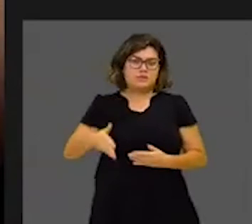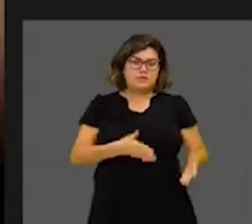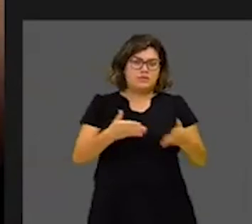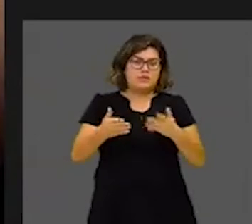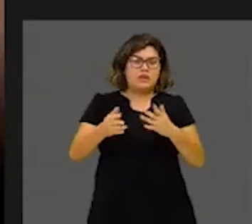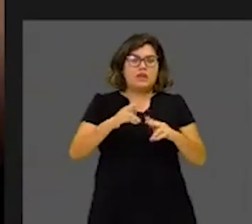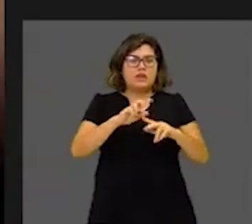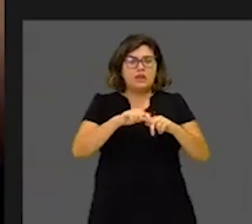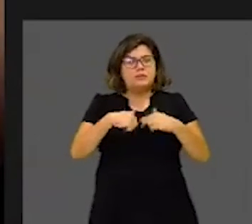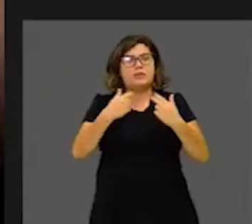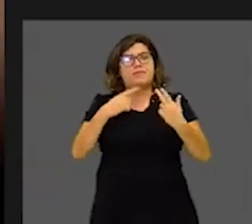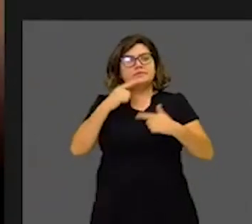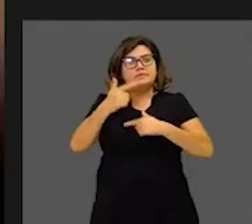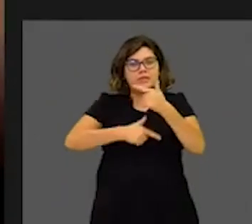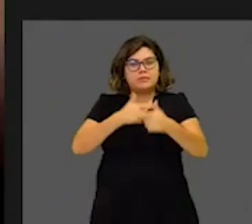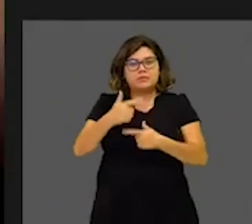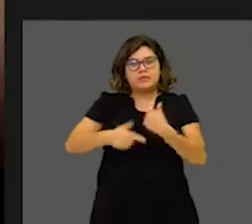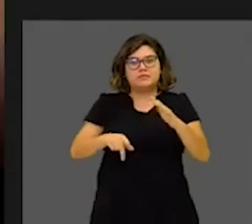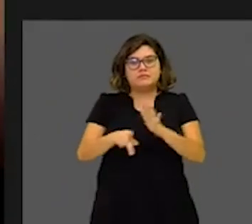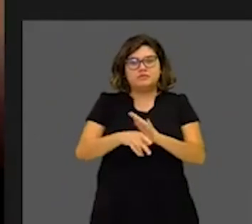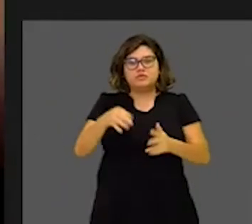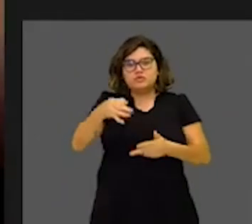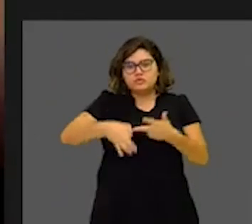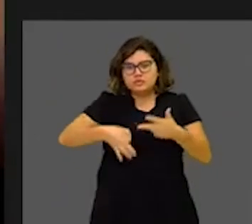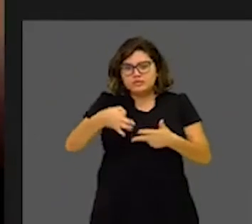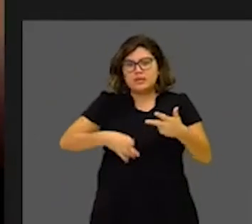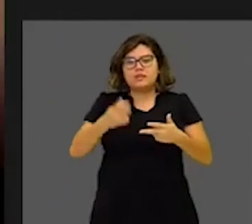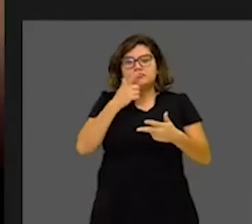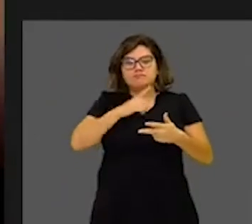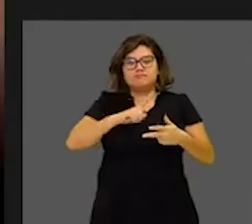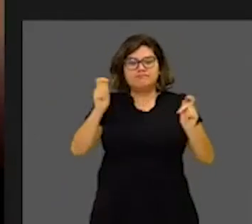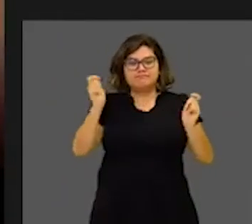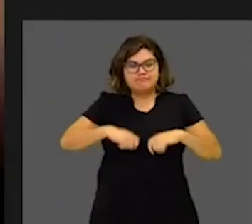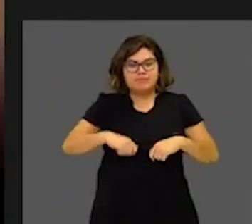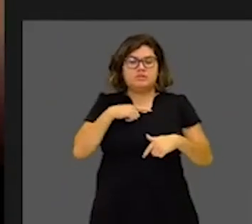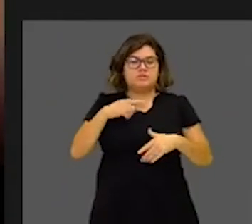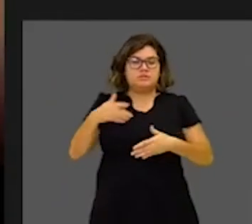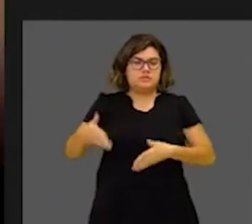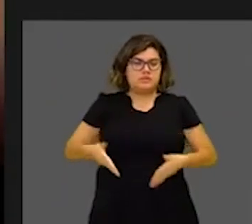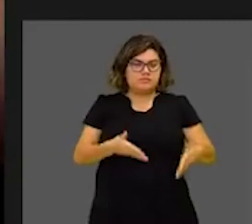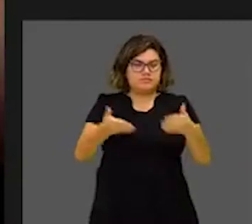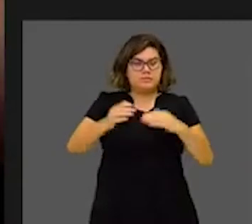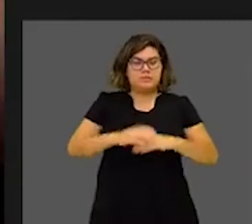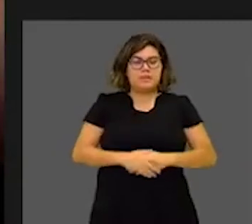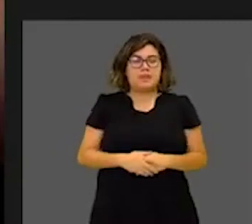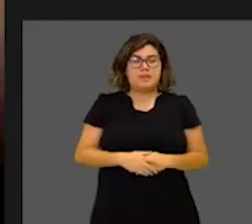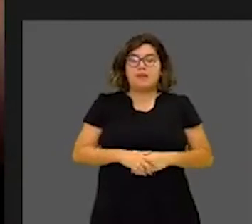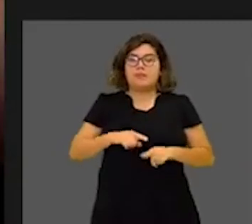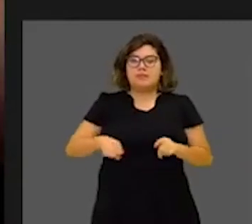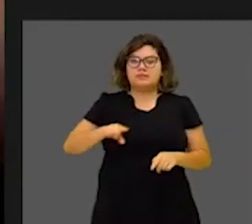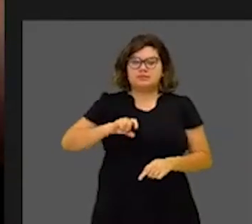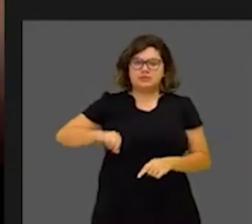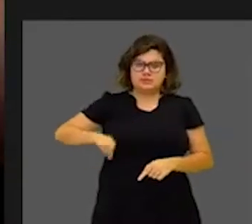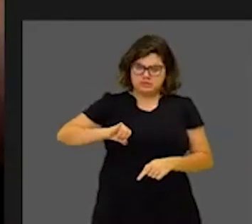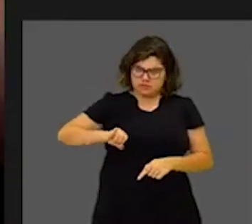do Judiciário que possibilitou esse caminho só que se não fosse o poder judiciário Talvez tencionando